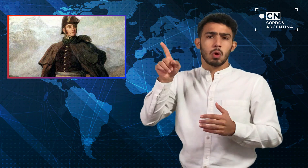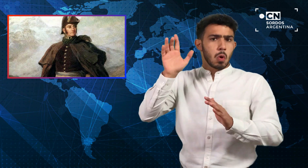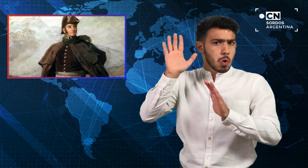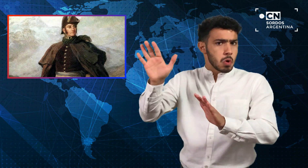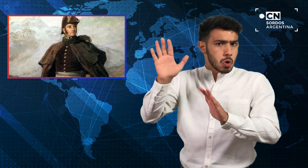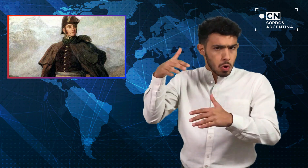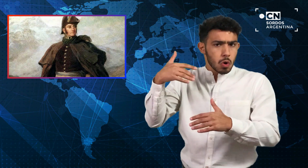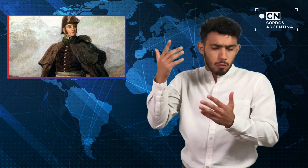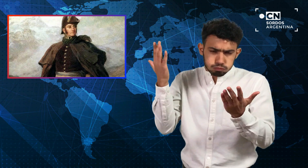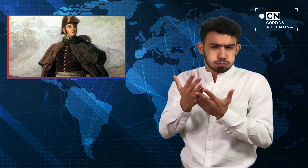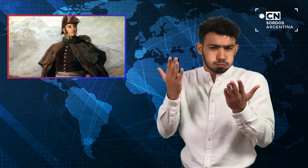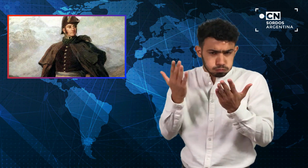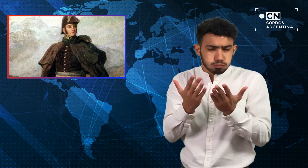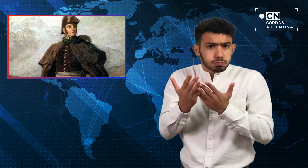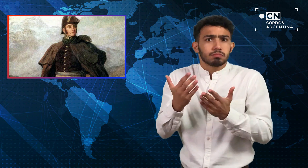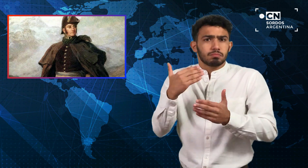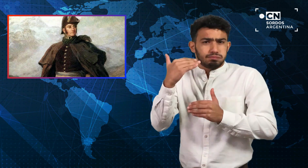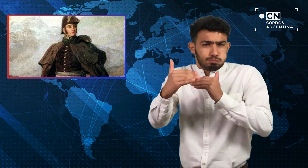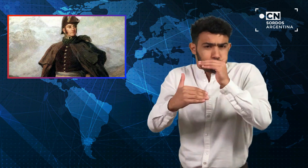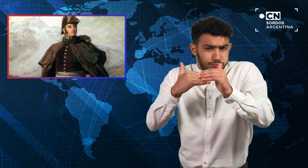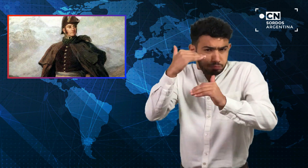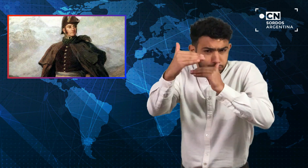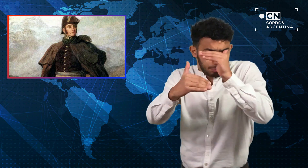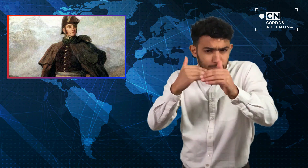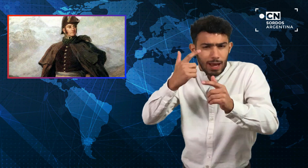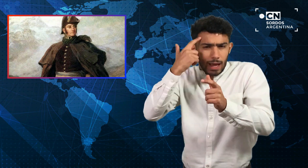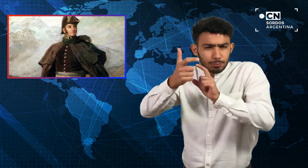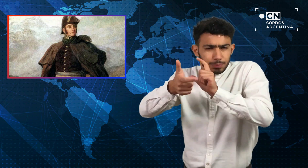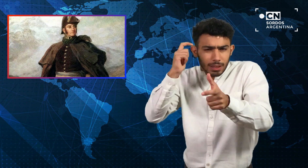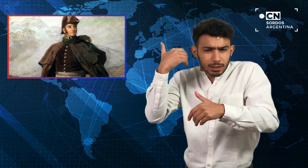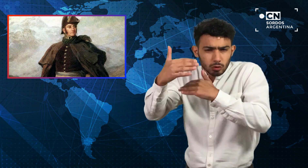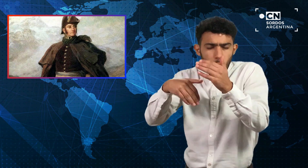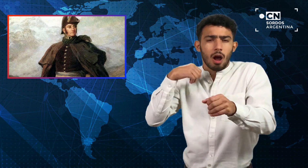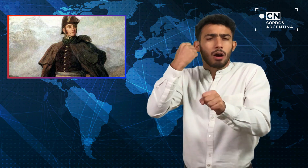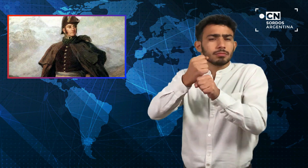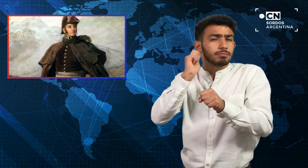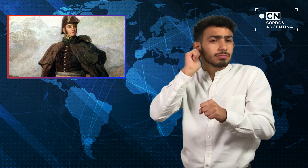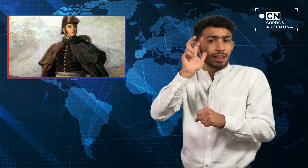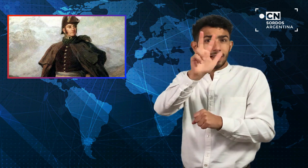Con cierta experiencia y grados obtenidos en su carrera militar,